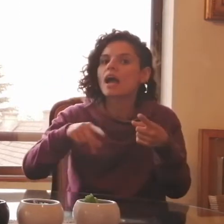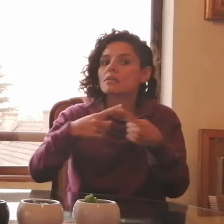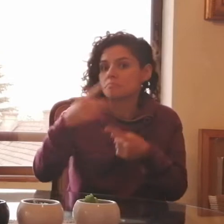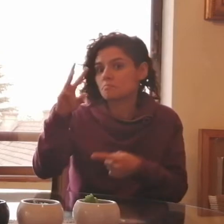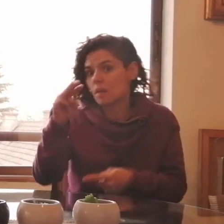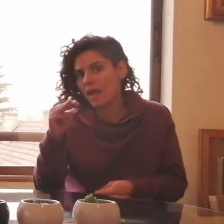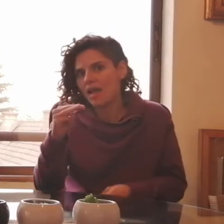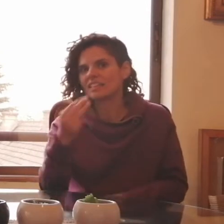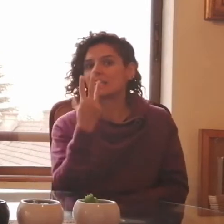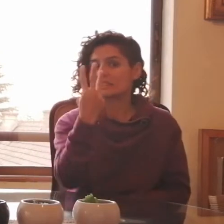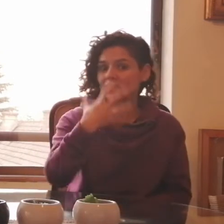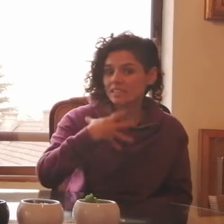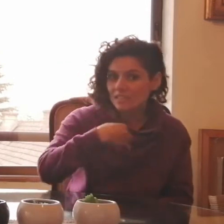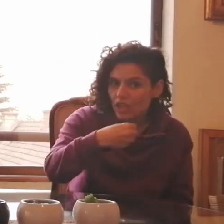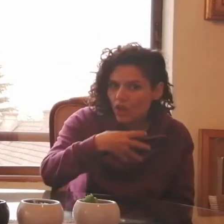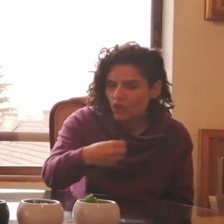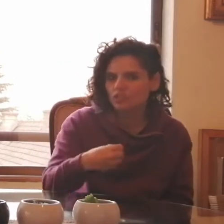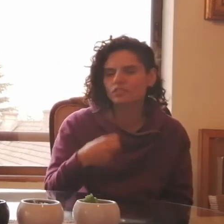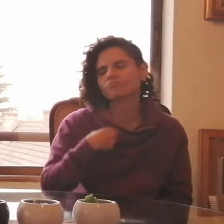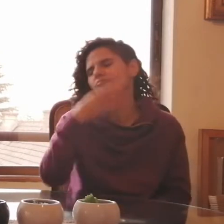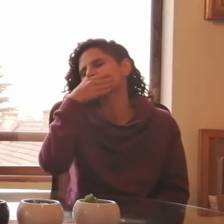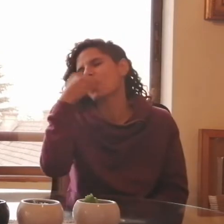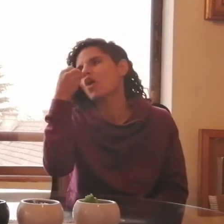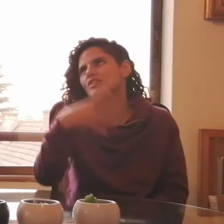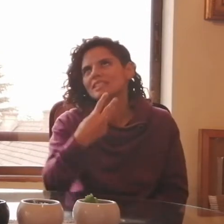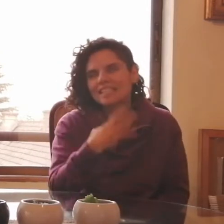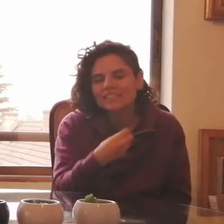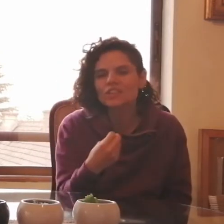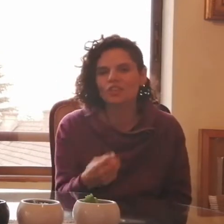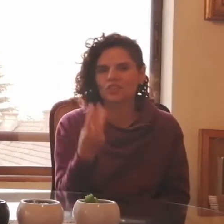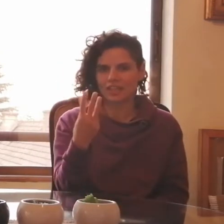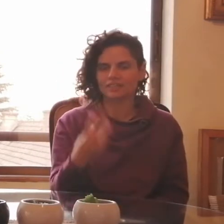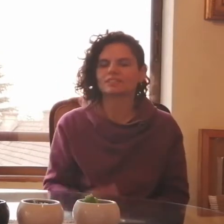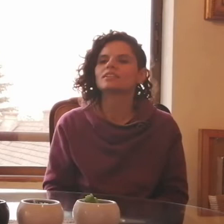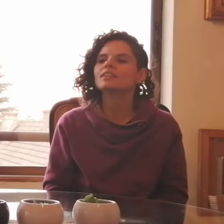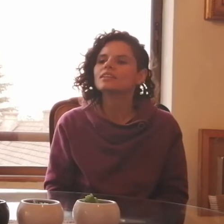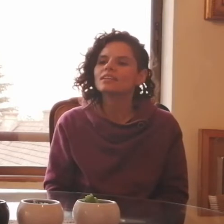tres criaturas, tres criaturas hermosas, tres criaturas en este mundo